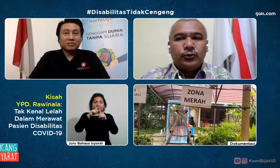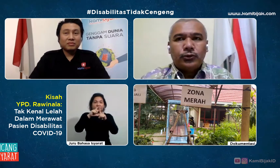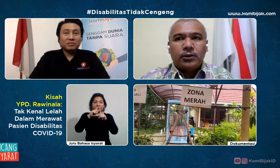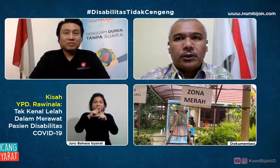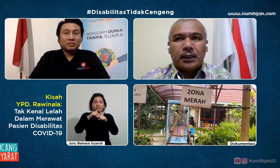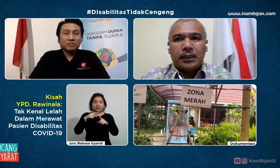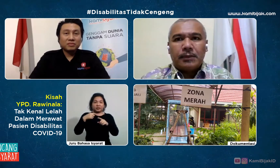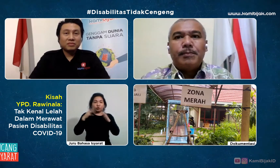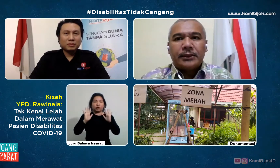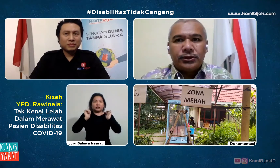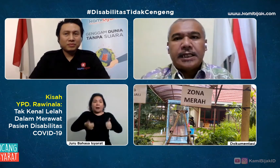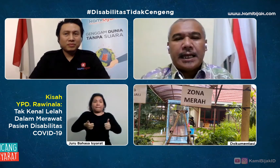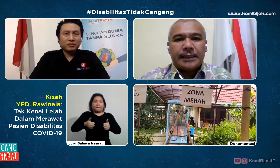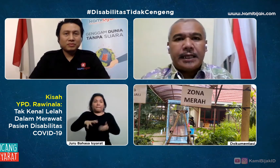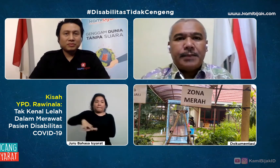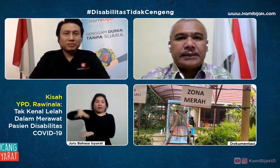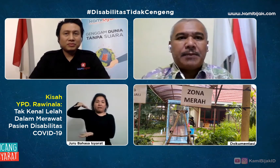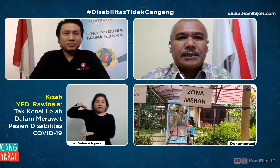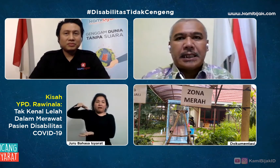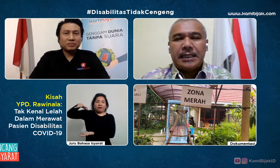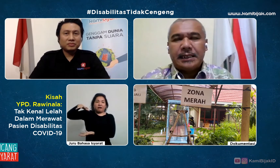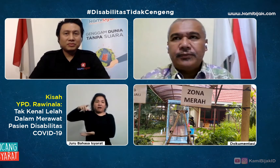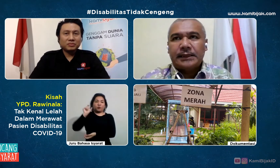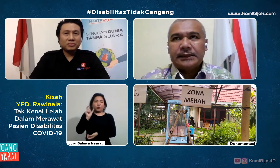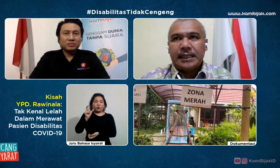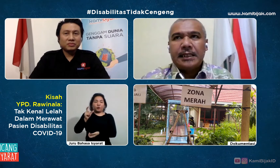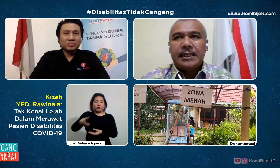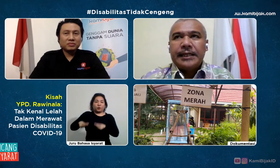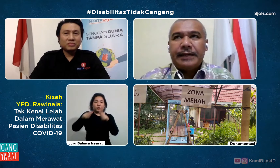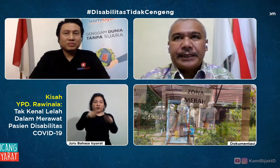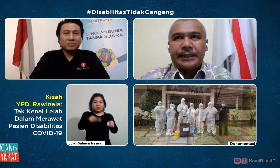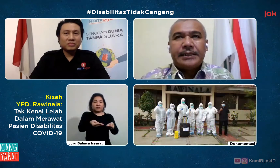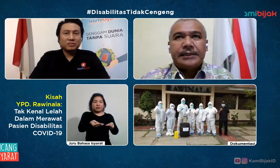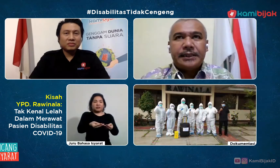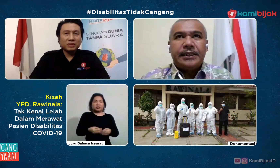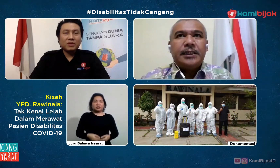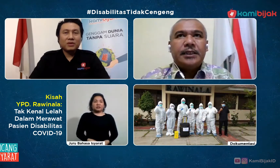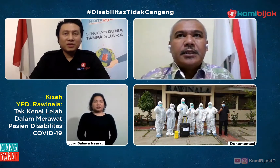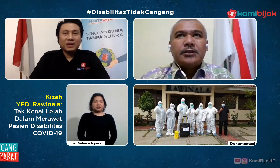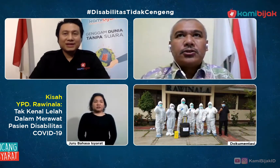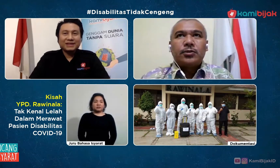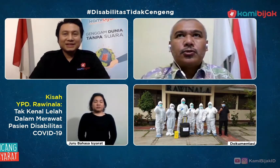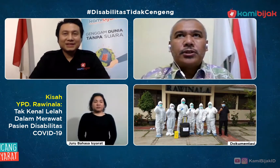untuk membantu Jika ada masalah yang sifatnya emergency terus